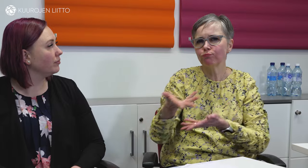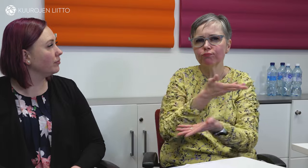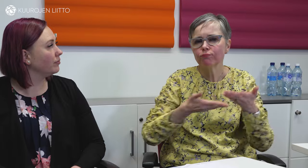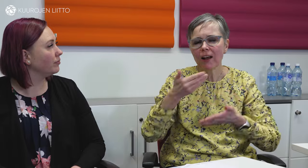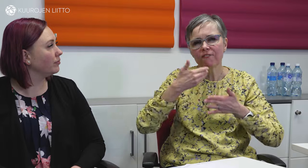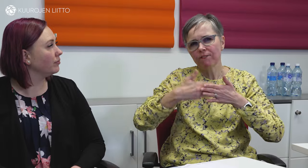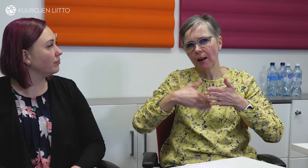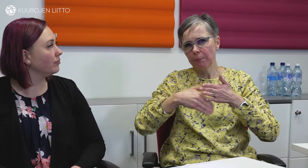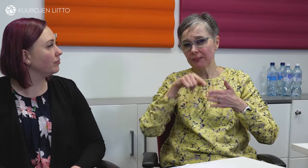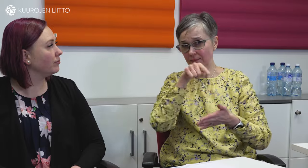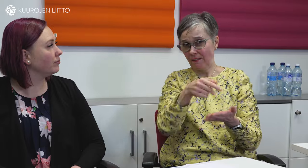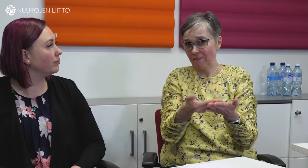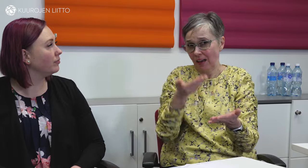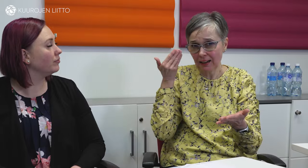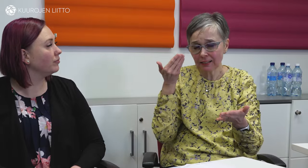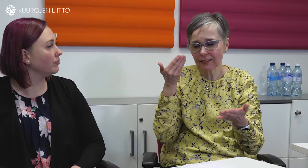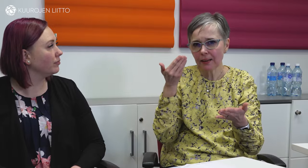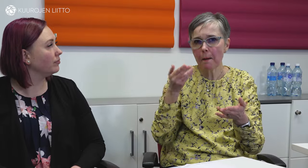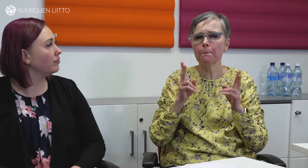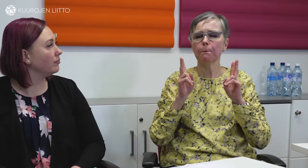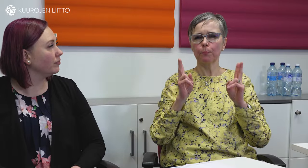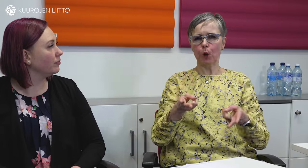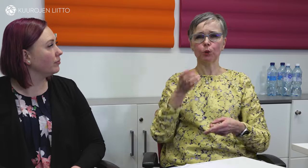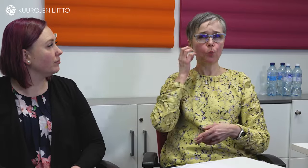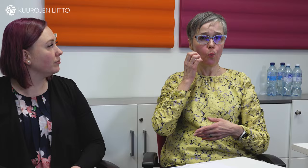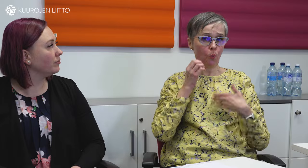valmistelevaan keskusteluun, jossa vertailtiin kahden hakijamaan, -